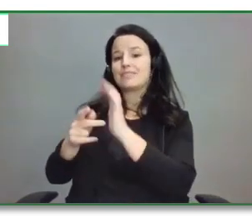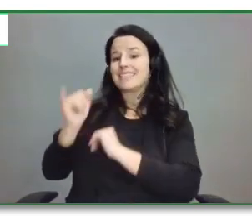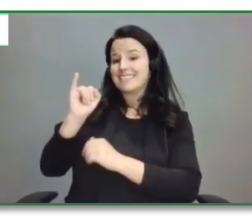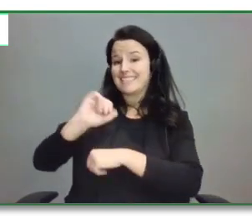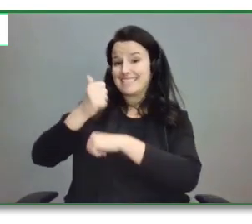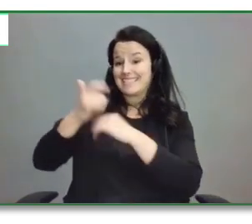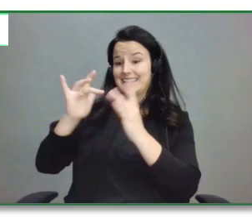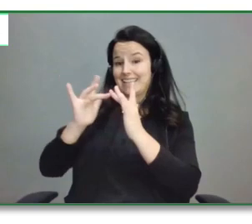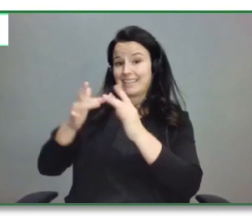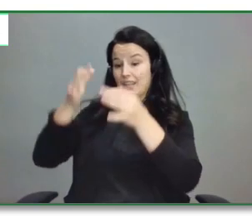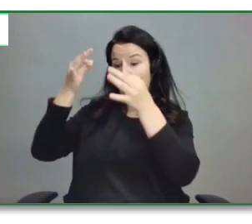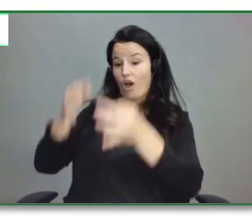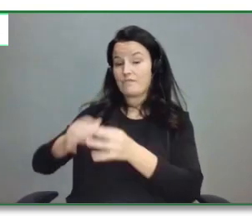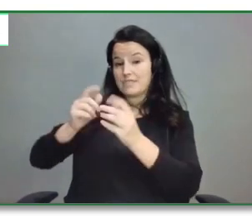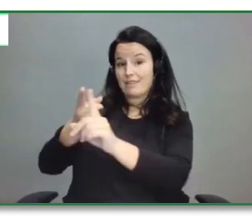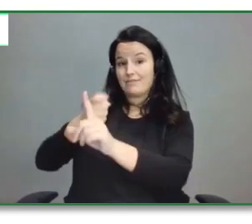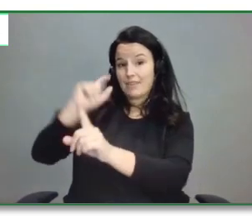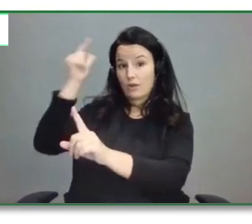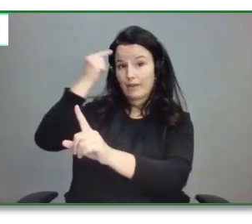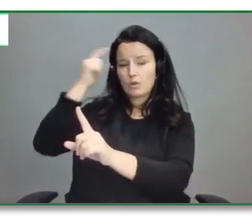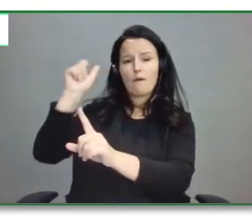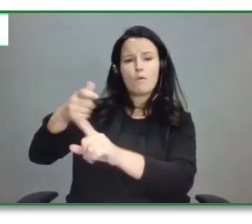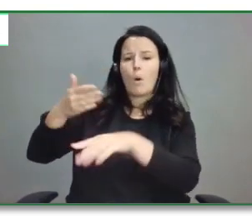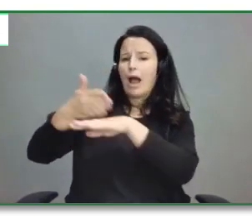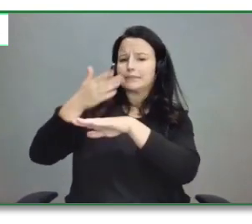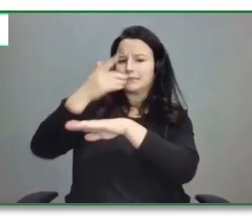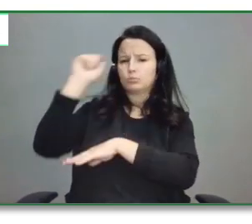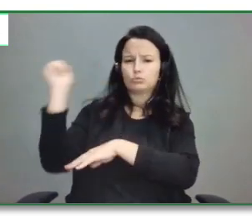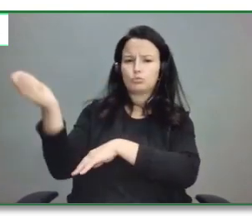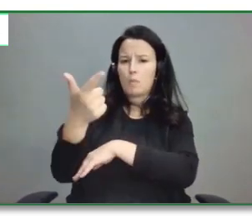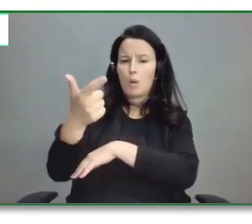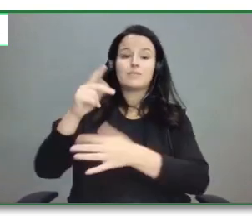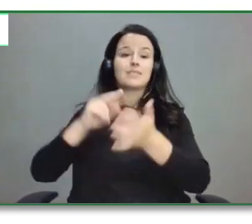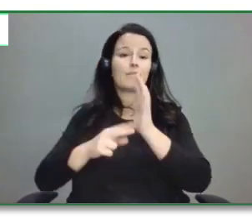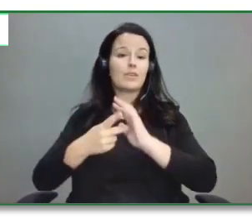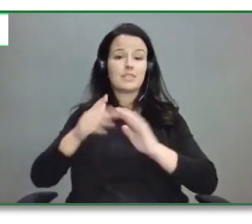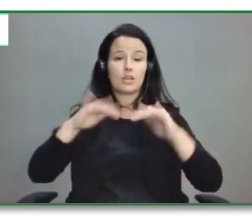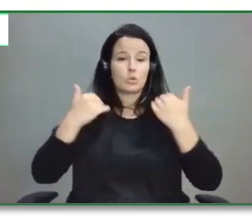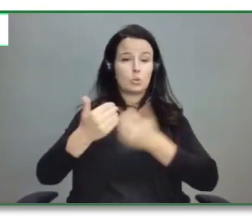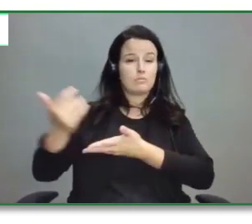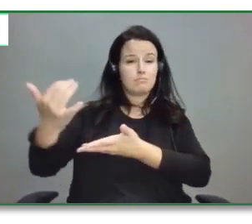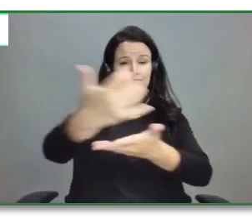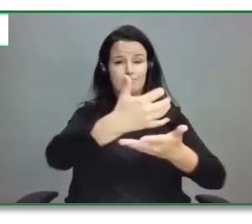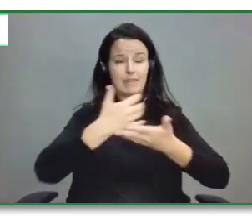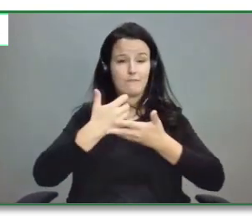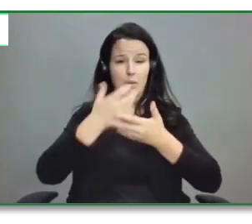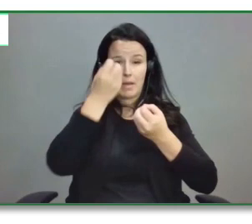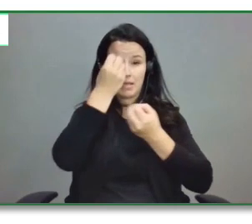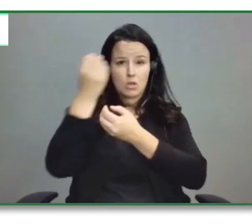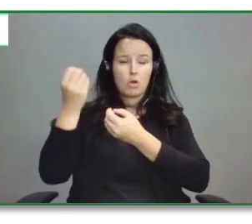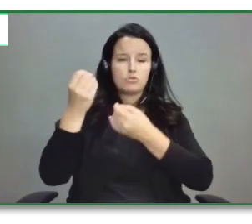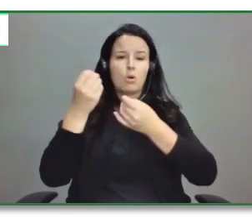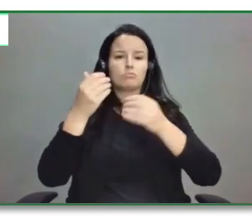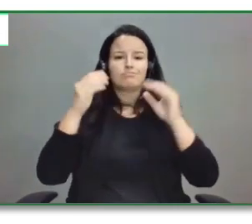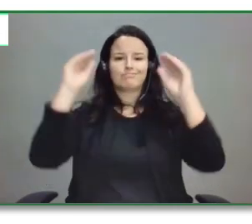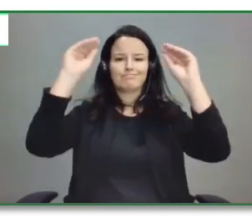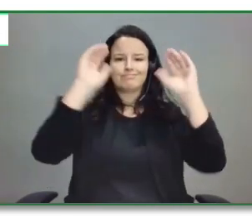accessibles à tous les utilisateurs donc la base c'est donner a été classée en